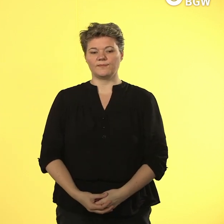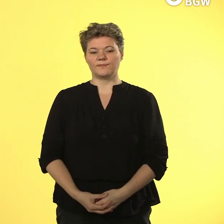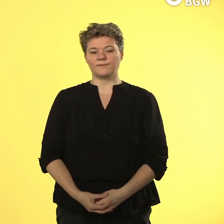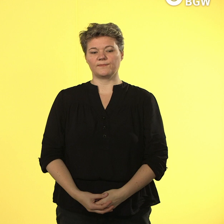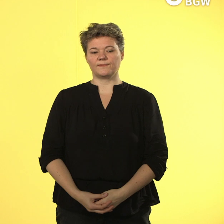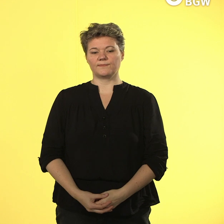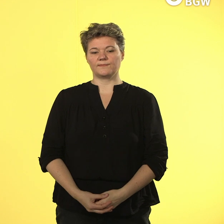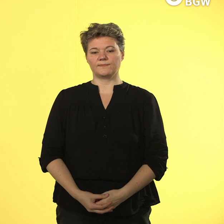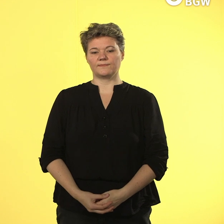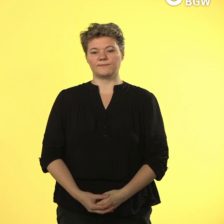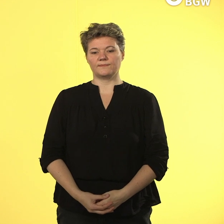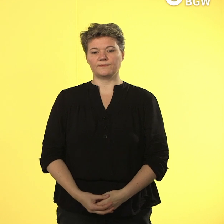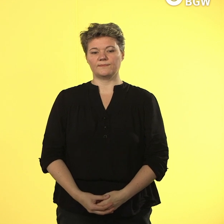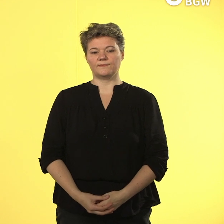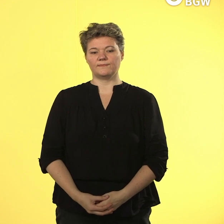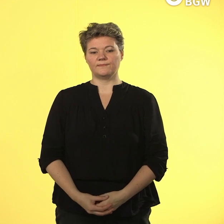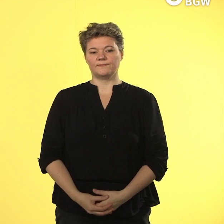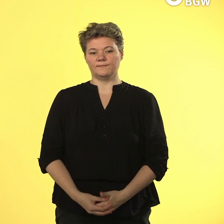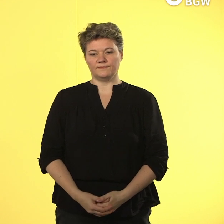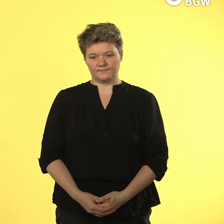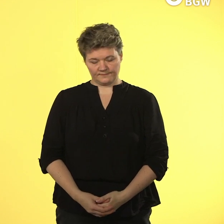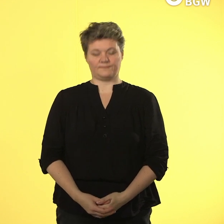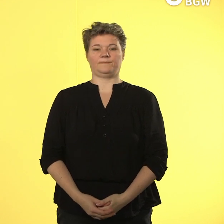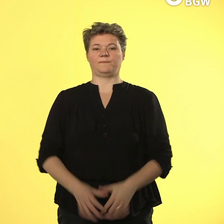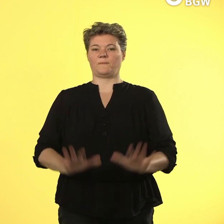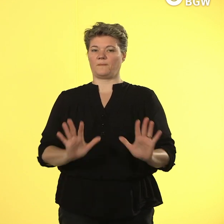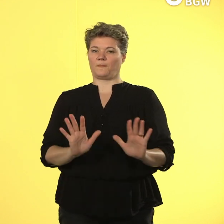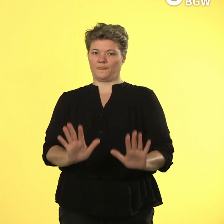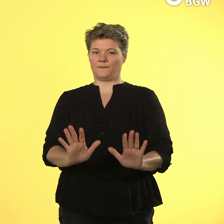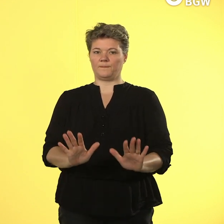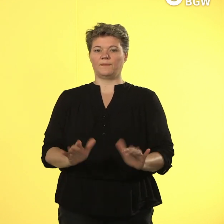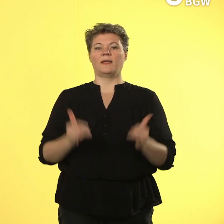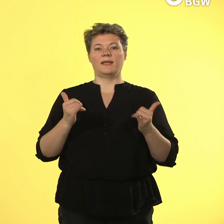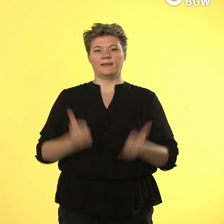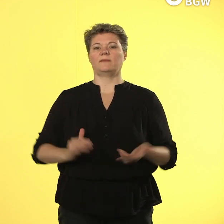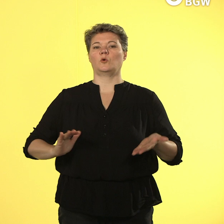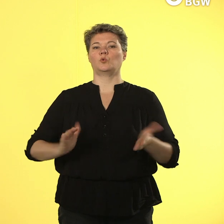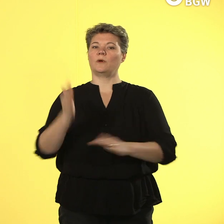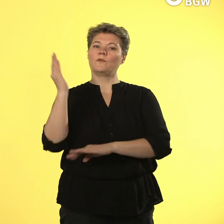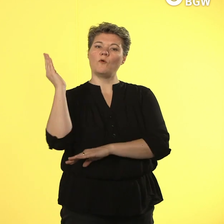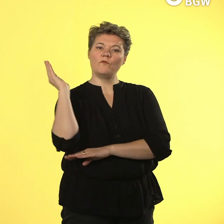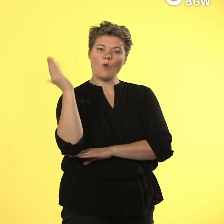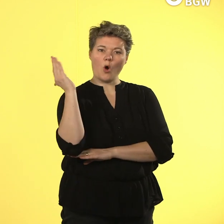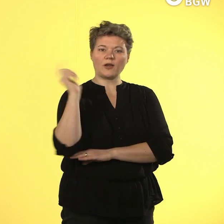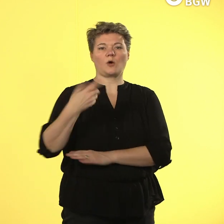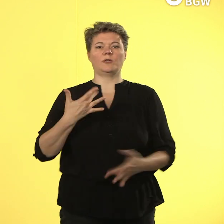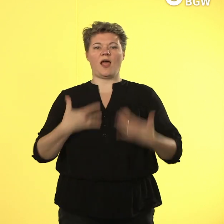Ich werde jetzt einen Vortrag und eine Live-Demo machen, d. h., ich sehe Sie nicht vor dem Bildschirm. Ich werde jetzt so tun, als wären Sie ein Team,